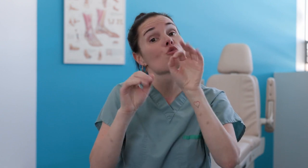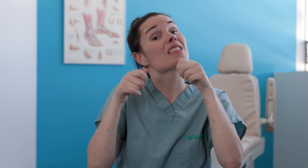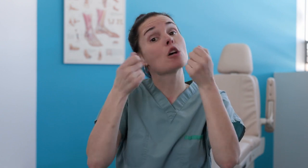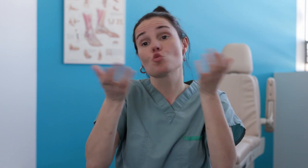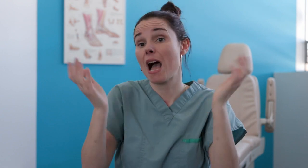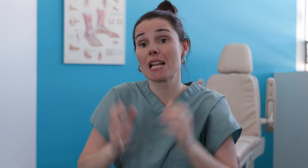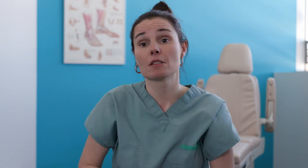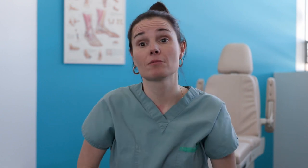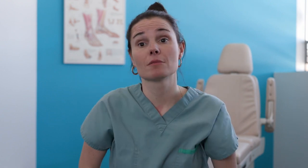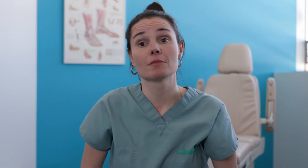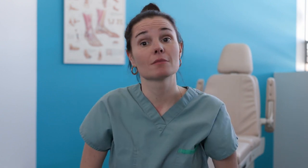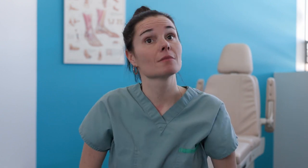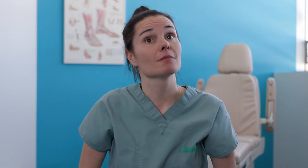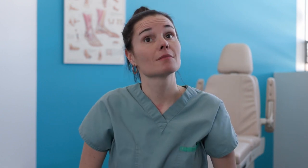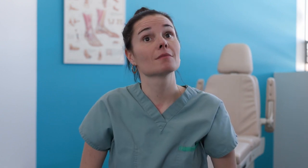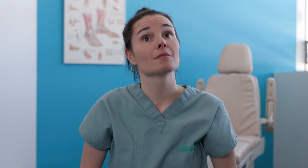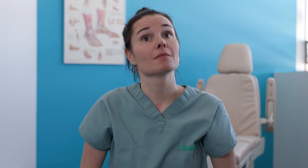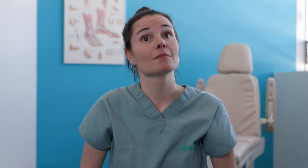vraiment, ça se fait d'une façon naturelle.